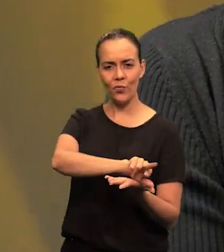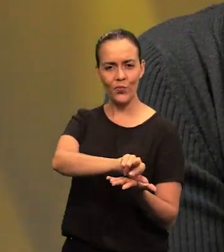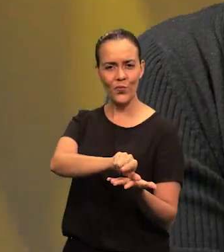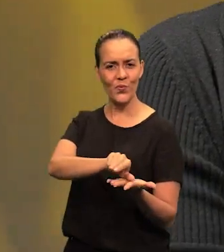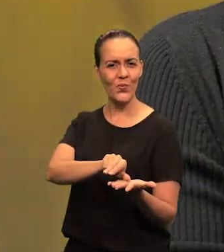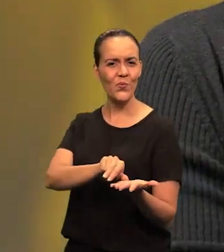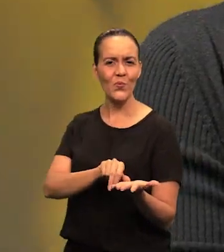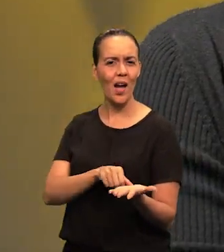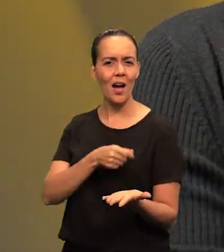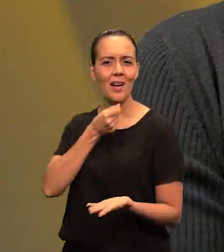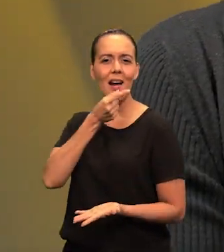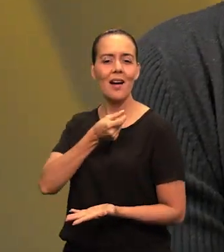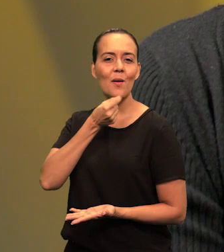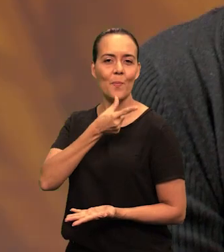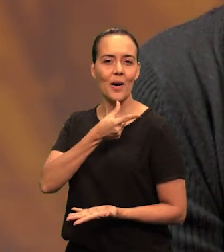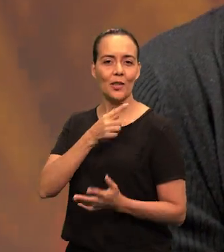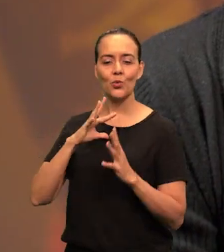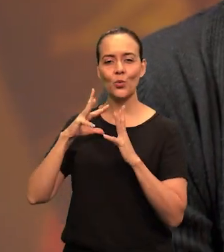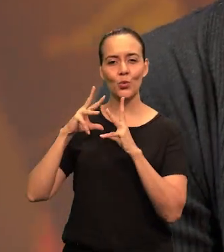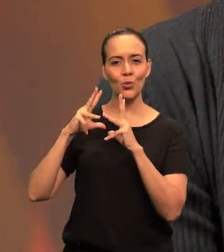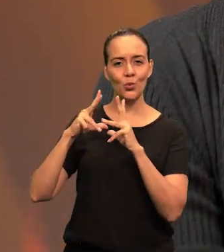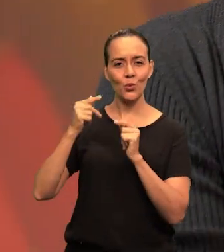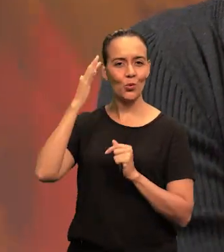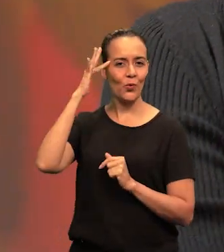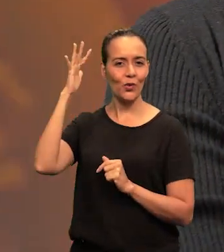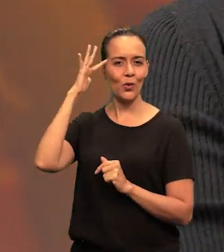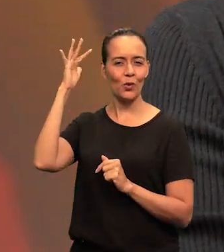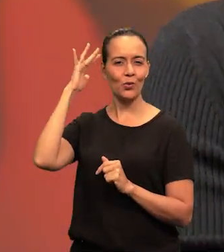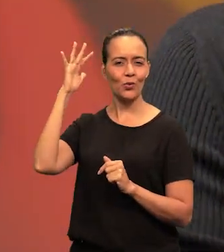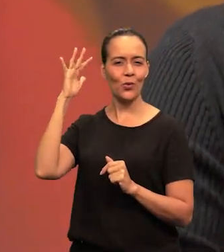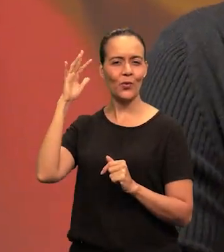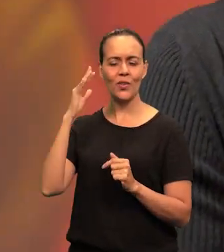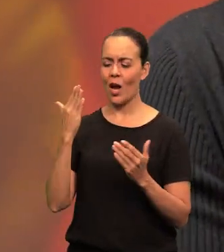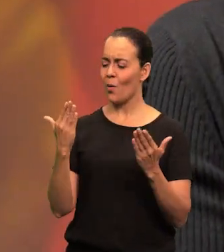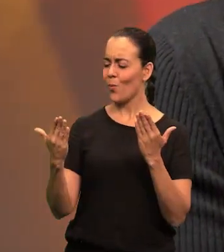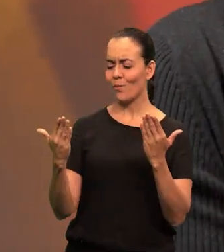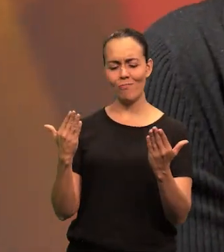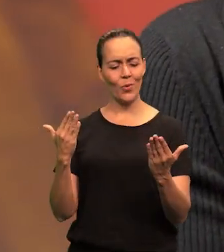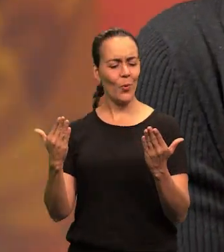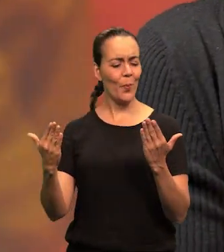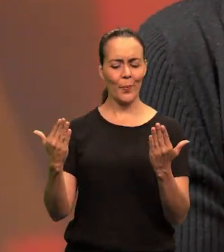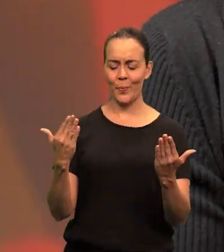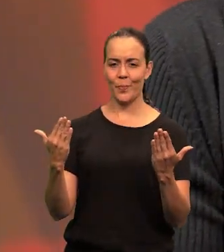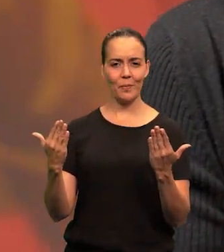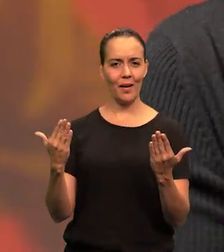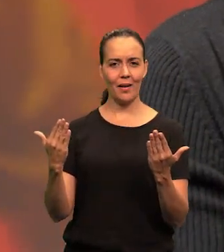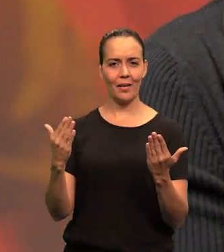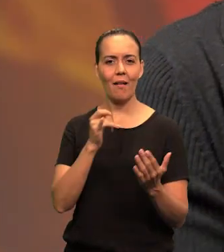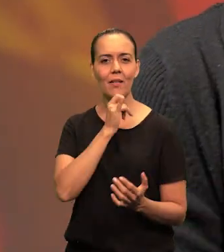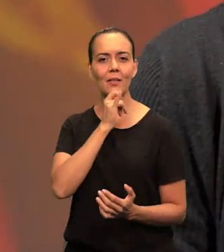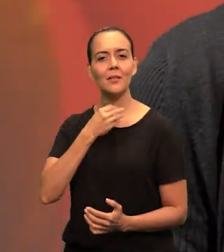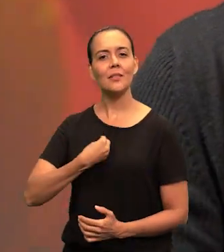A gente pode construir uma comédia de costumes na filosofia, só se divertindo com esse tipo de jogo